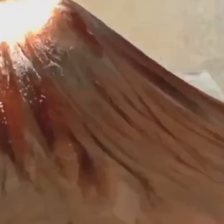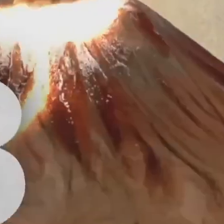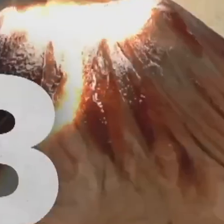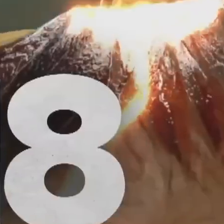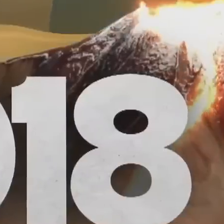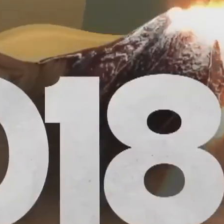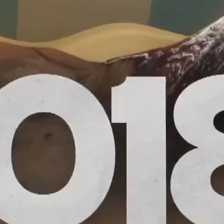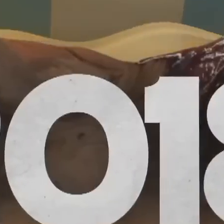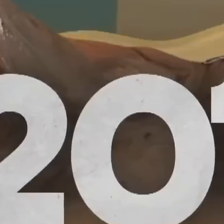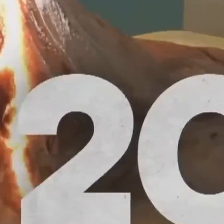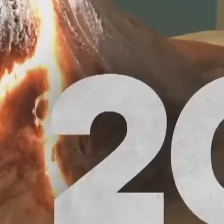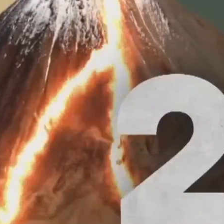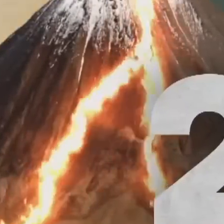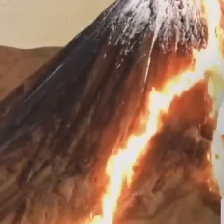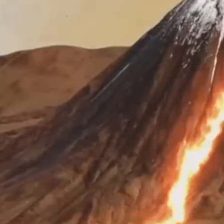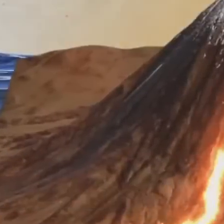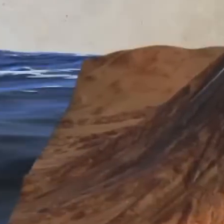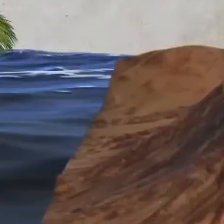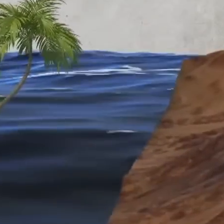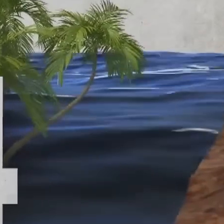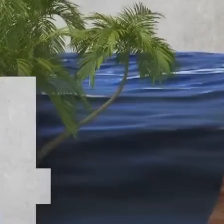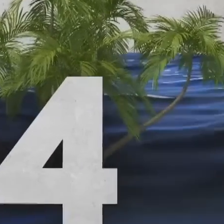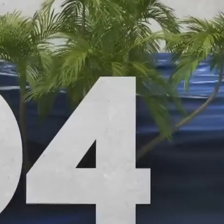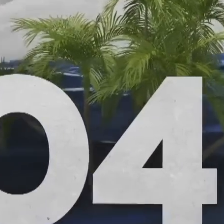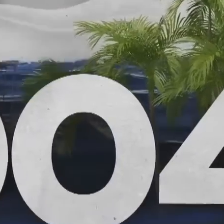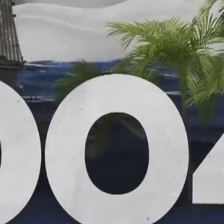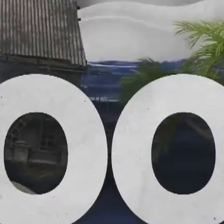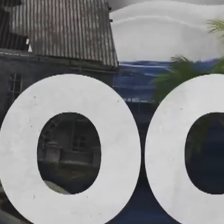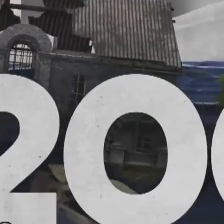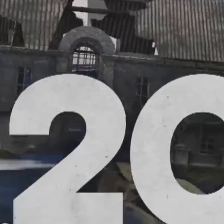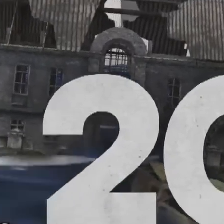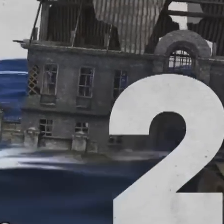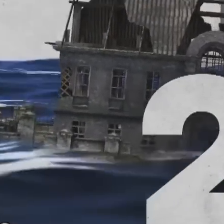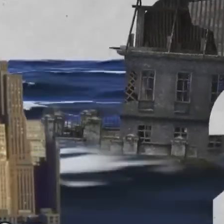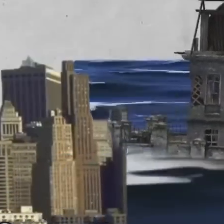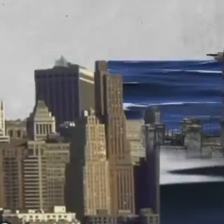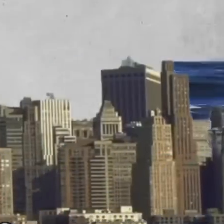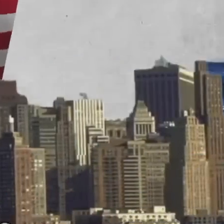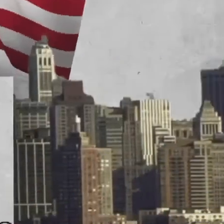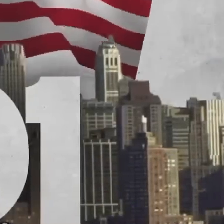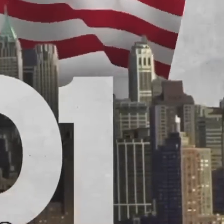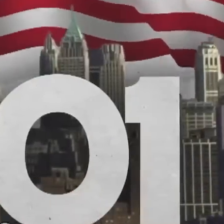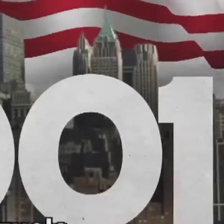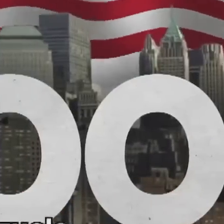fuego como en el gran tsunami de hace 20 años en Indonesia como el ataque a Torres gemelas como